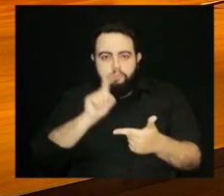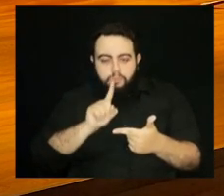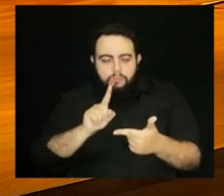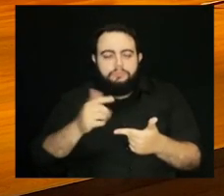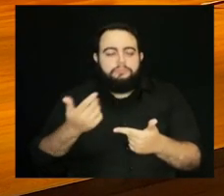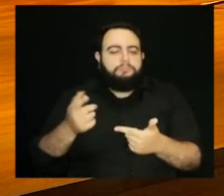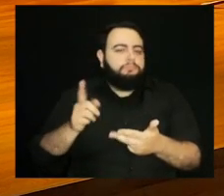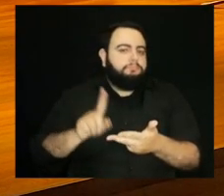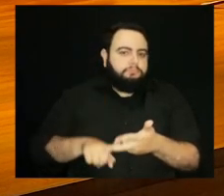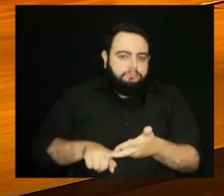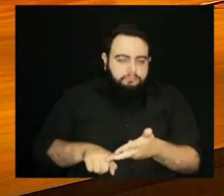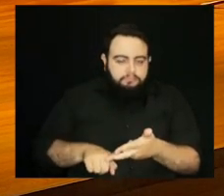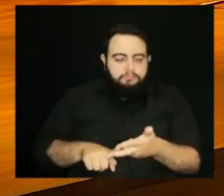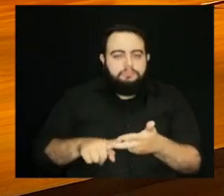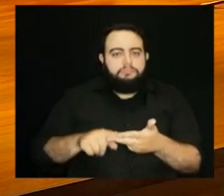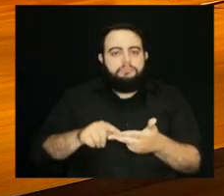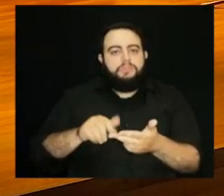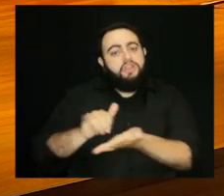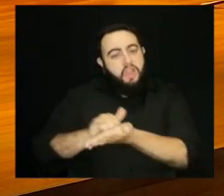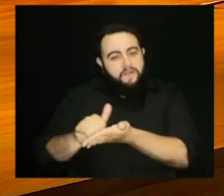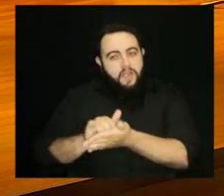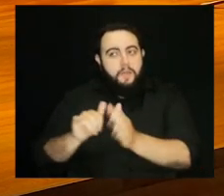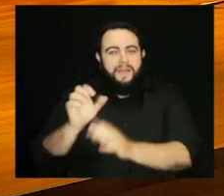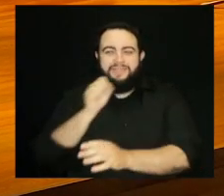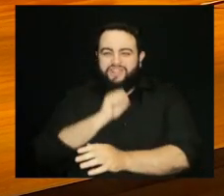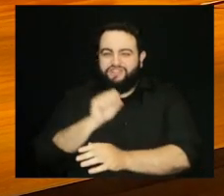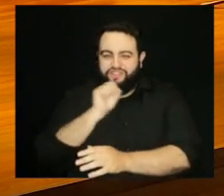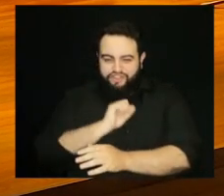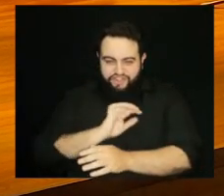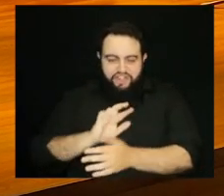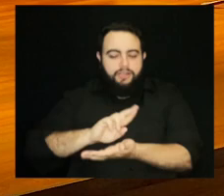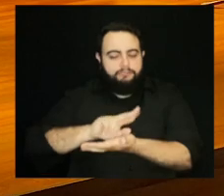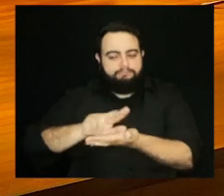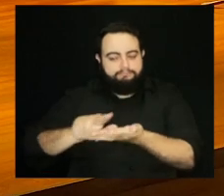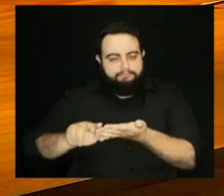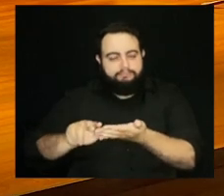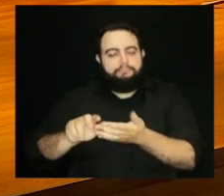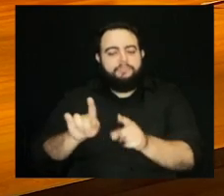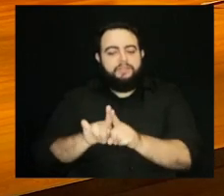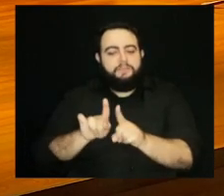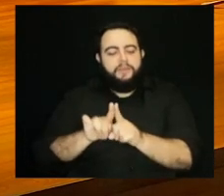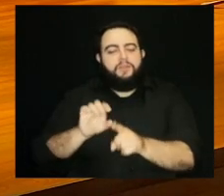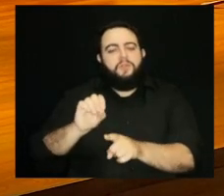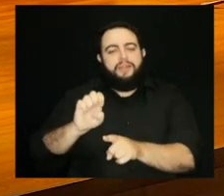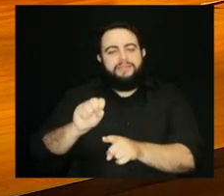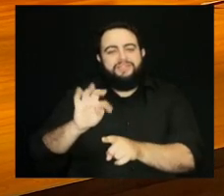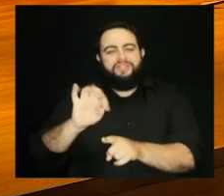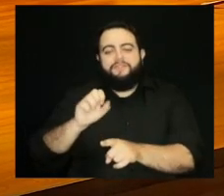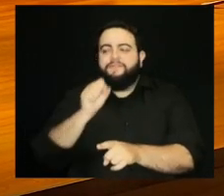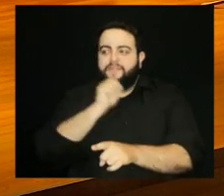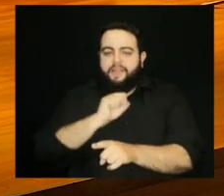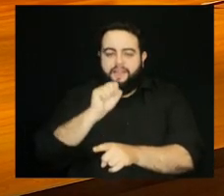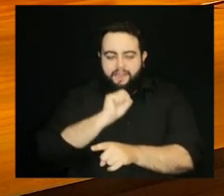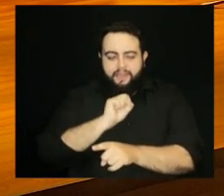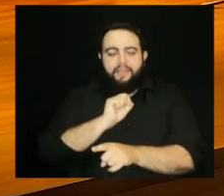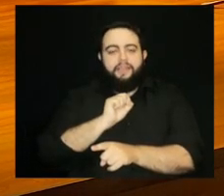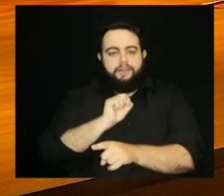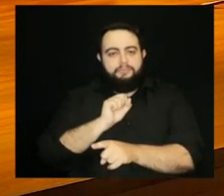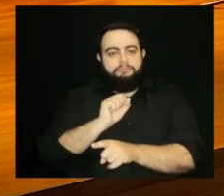do negócio, Nova York era mais antiga enfim e aí o velho oeste lá que era tudo uma grande Uruguaiana.